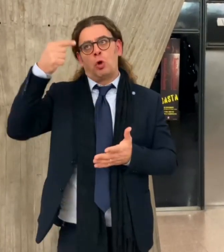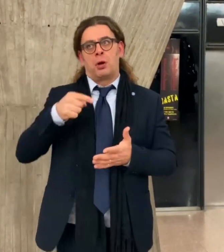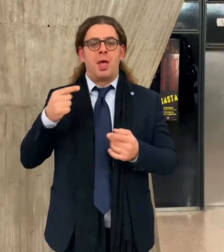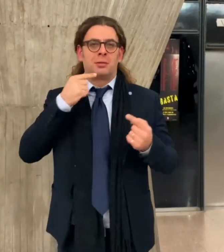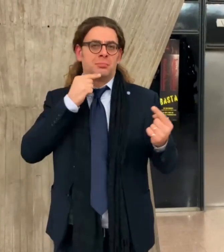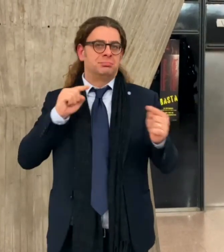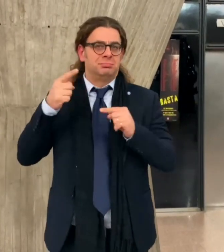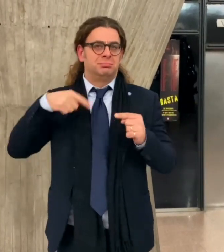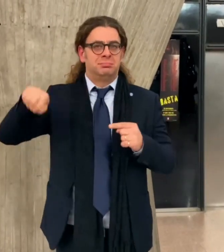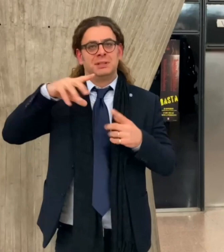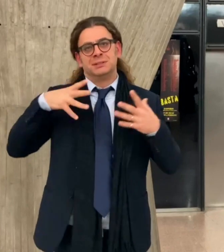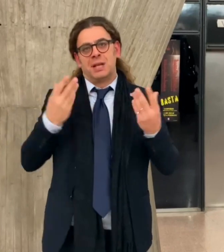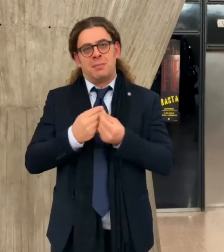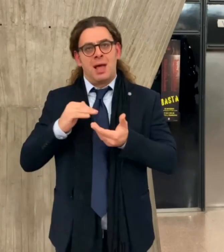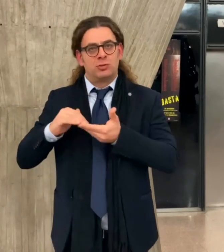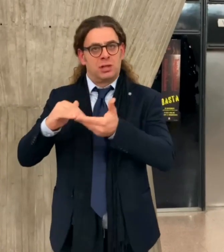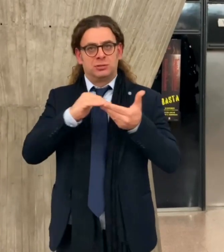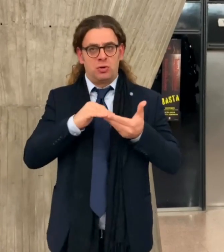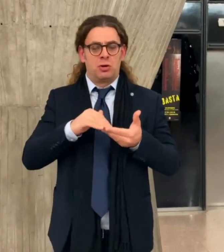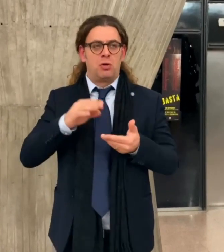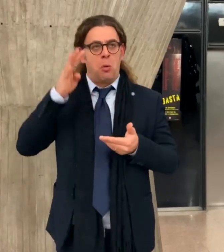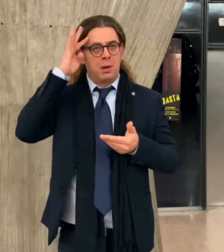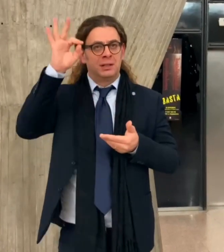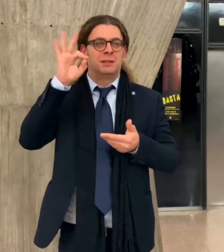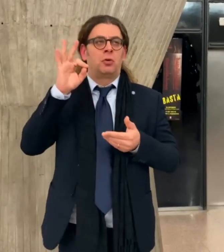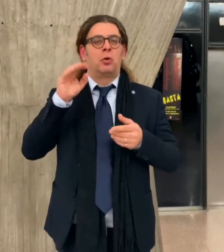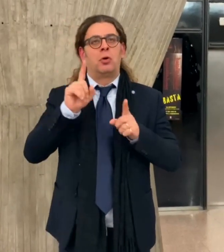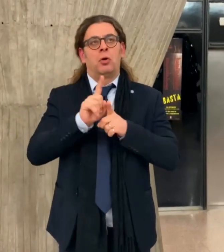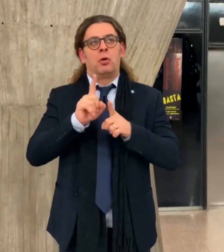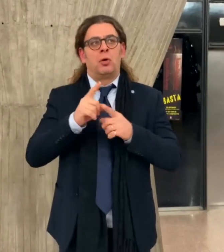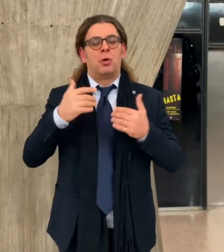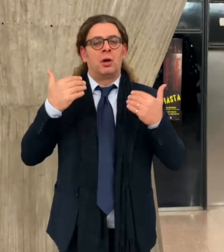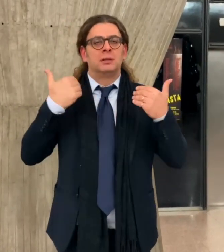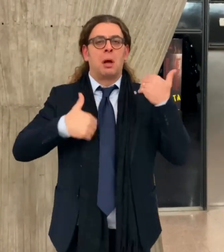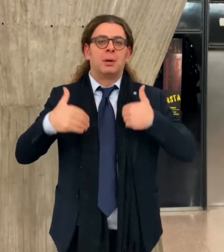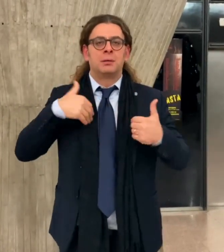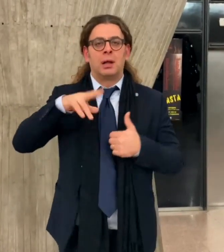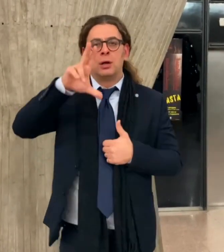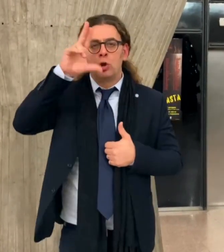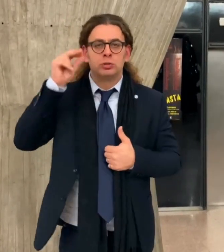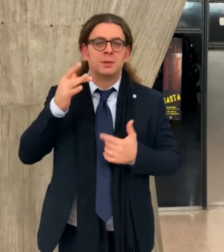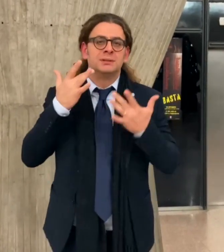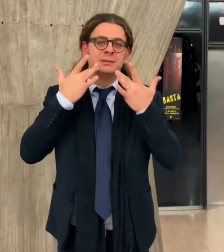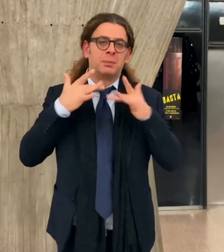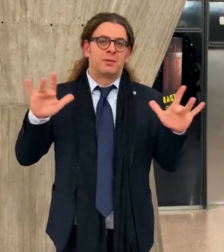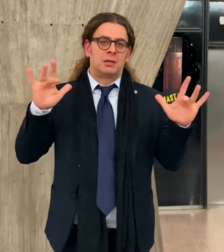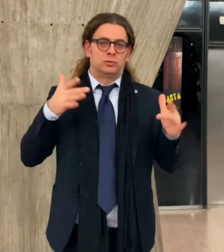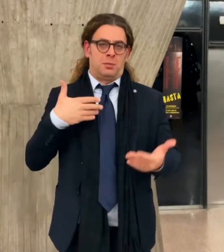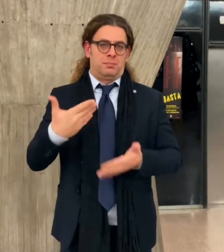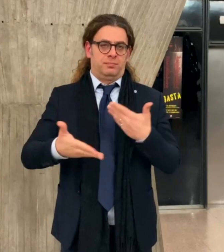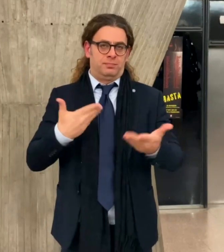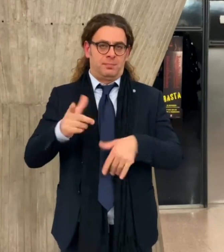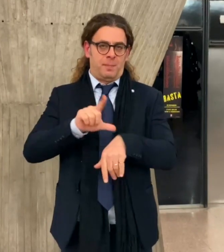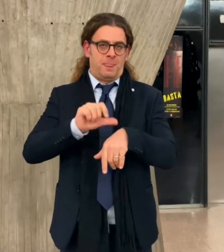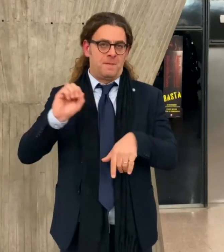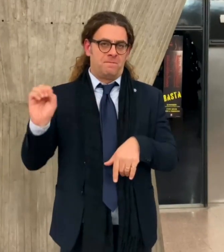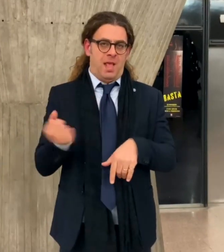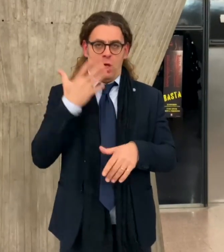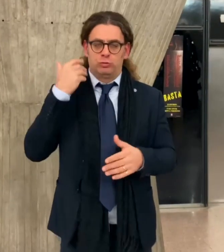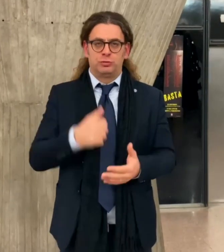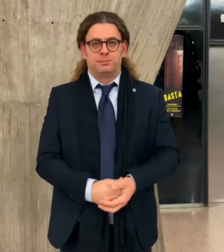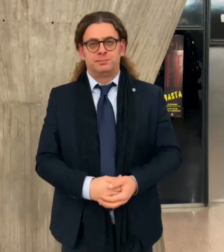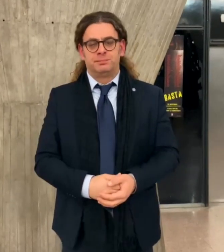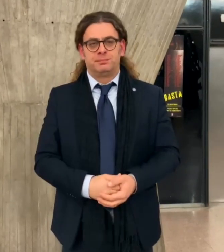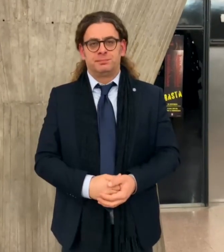La giornata di oggi ha avuto l'obiettivo di confrontarci con le altre associazioni al fine di ottenere la semplificazione delle procedure per il riconoscimento delle disabilità.